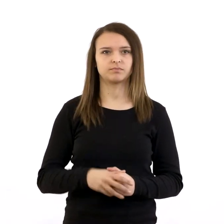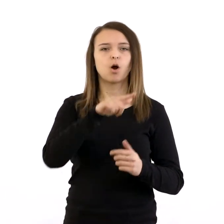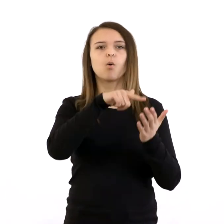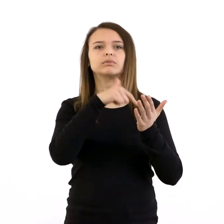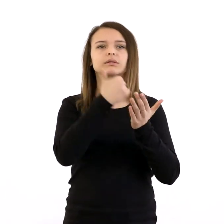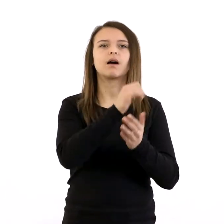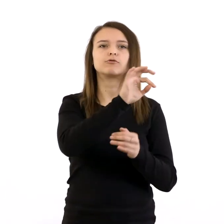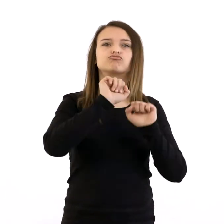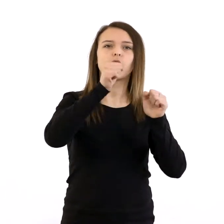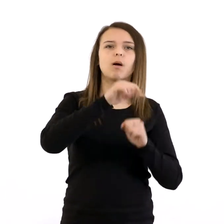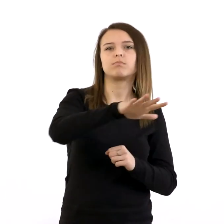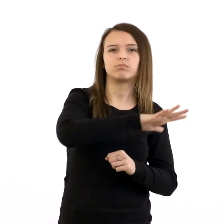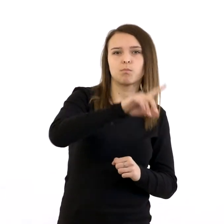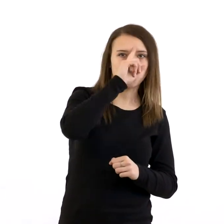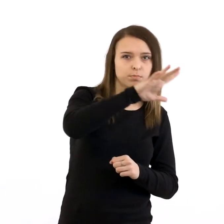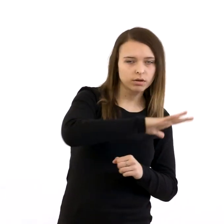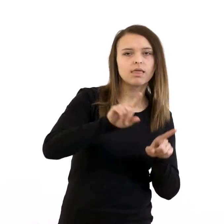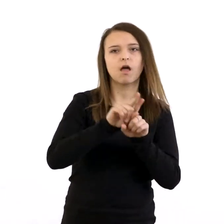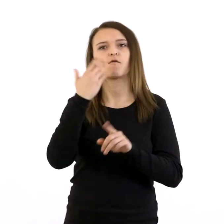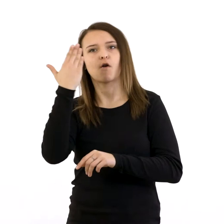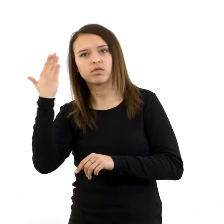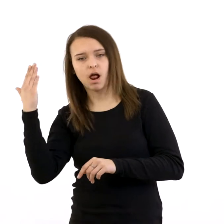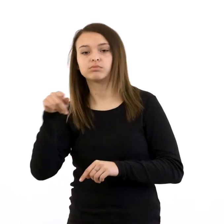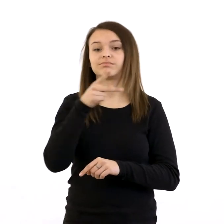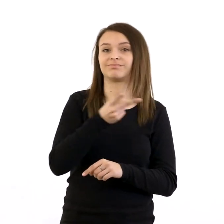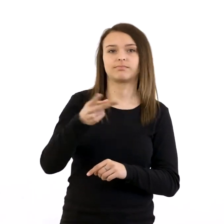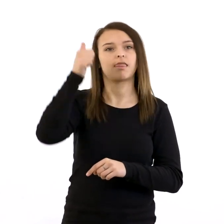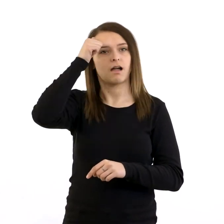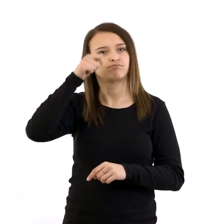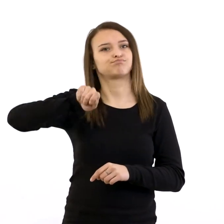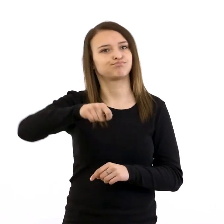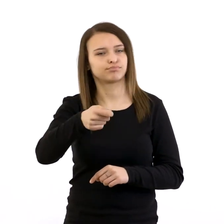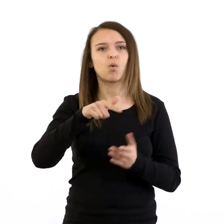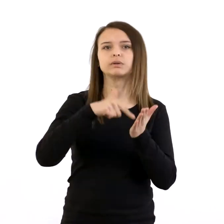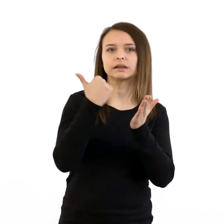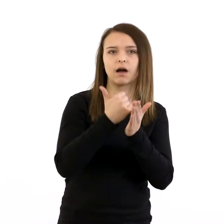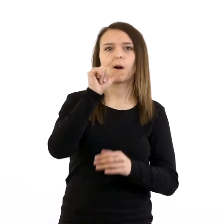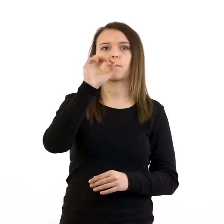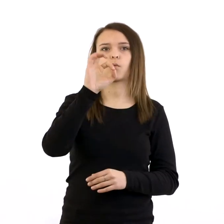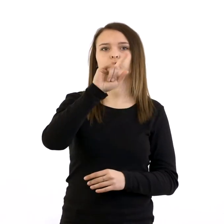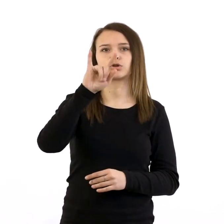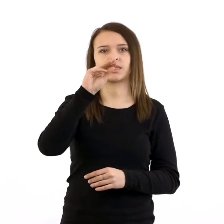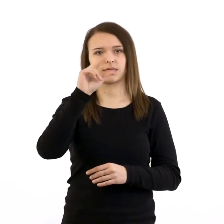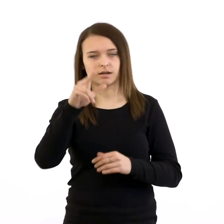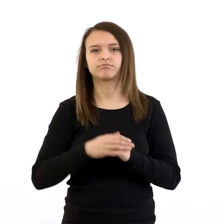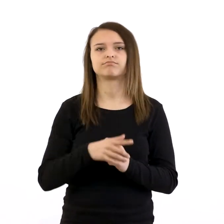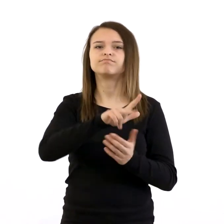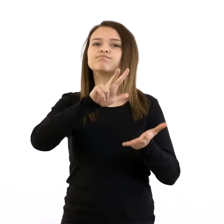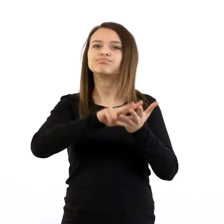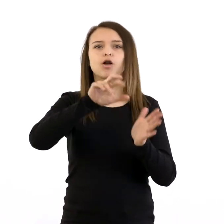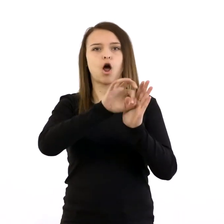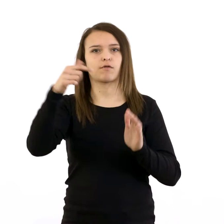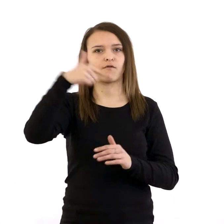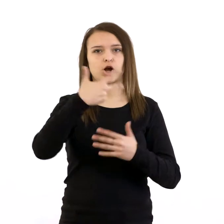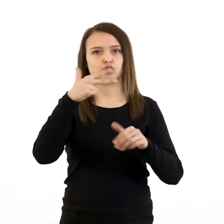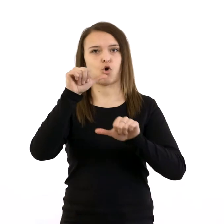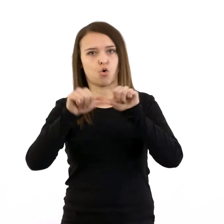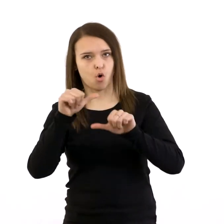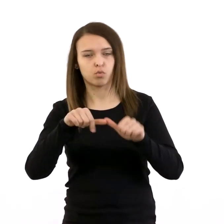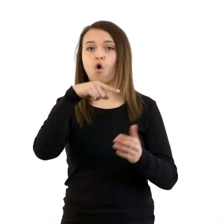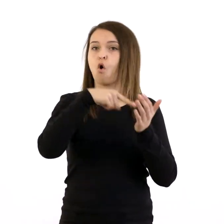Ustawa o działalności pożytku publicznego i wolontariacie (nazywana ustawą o pożytku) obowiązuje od 2003 r.